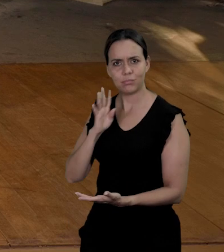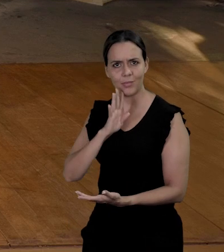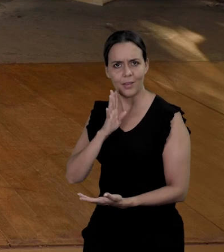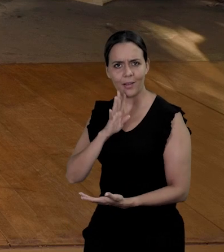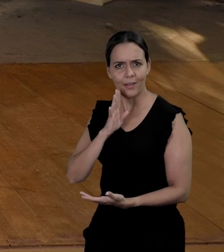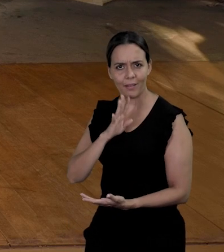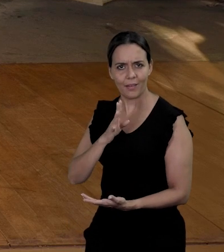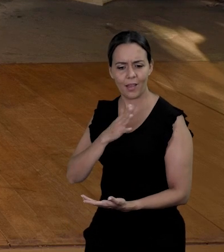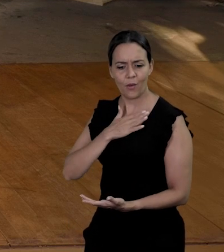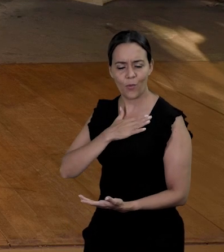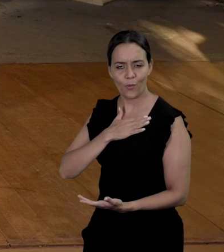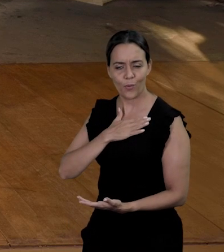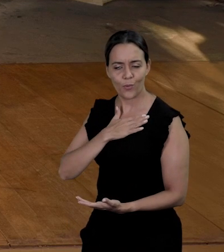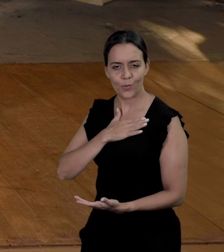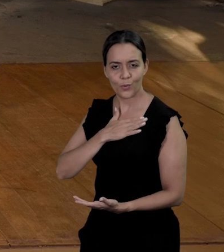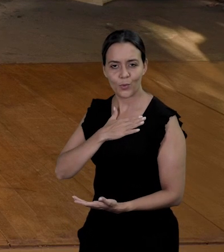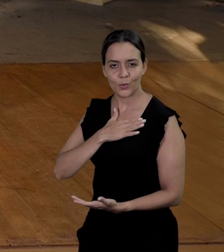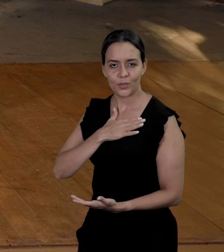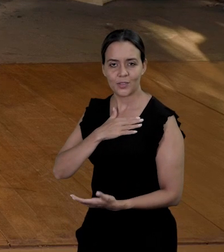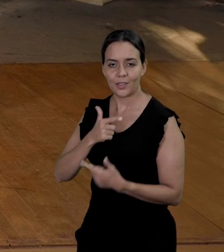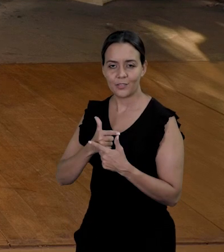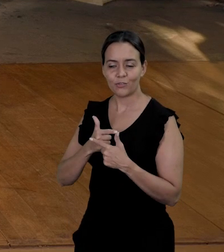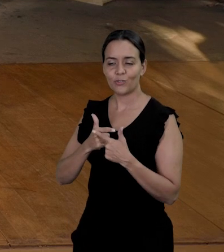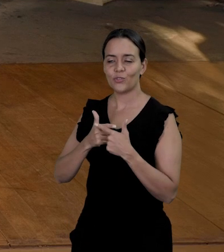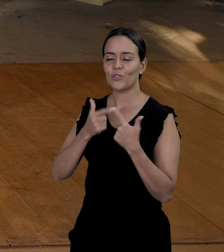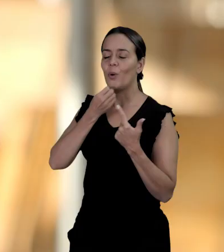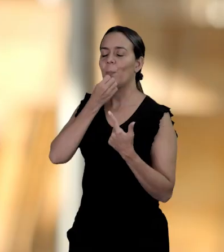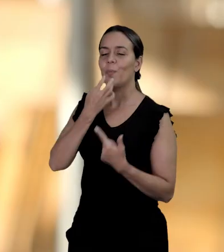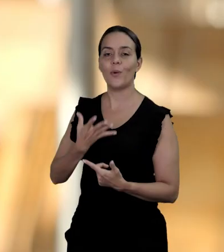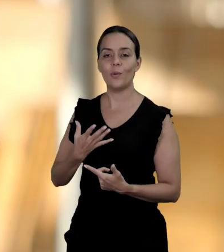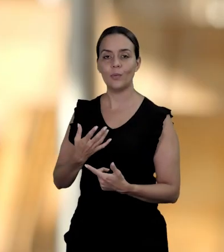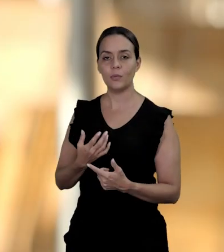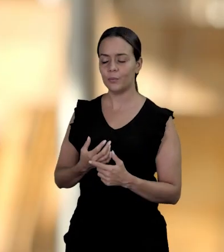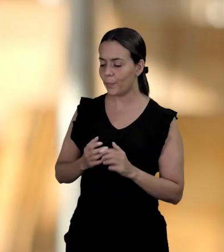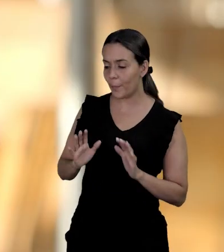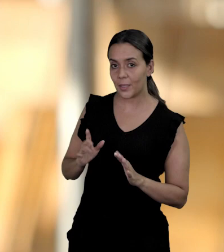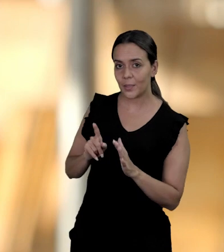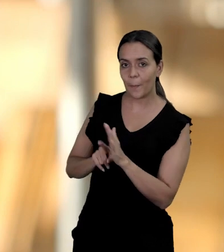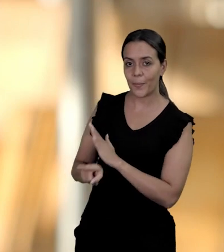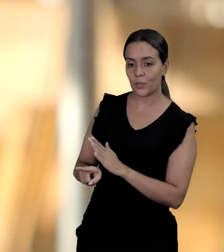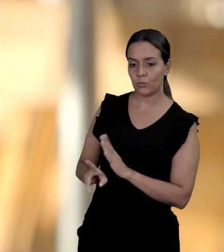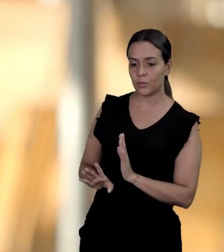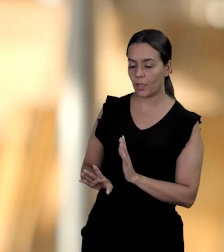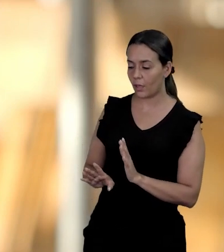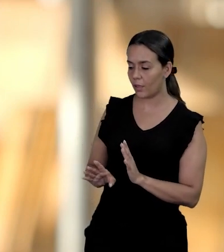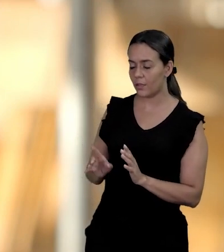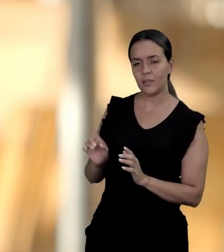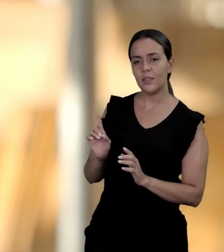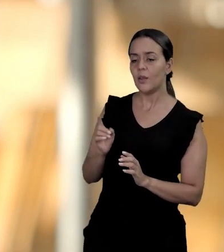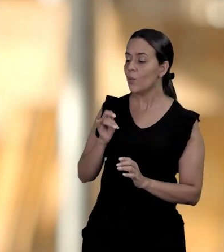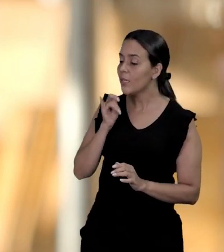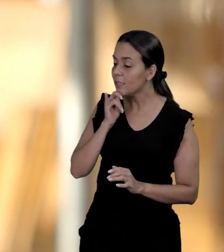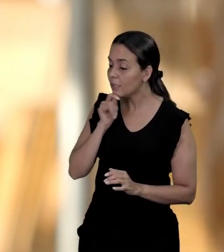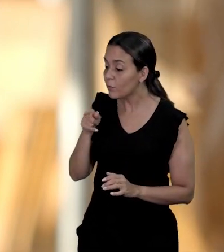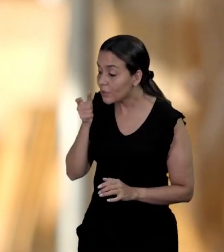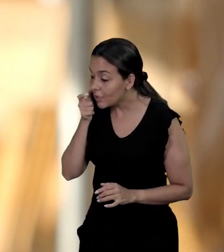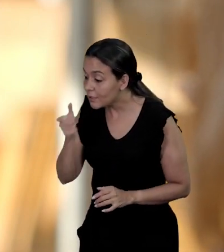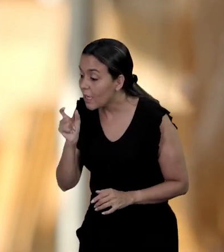fazer aquilo, trabalhar, estudar com aquilo que gosta. É, mas, pensa assim: o que você tem, não pode nem ser gostar, no sentido de privilégio.